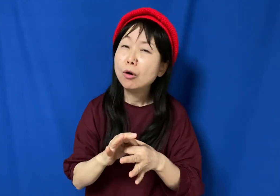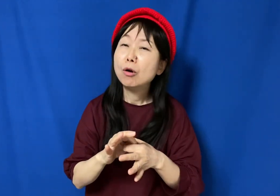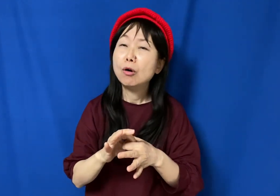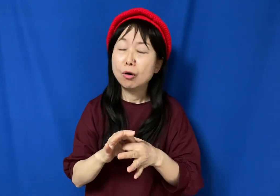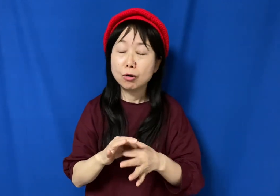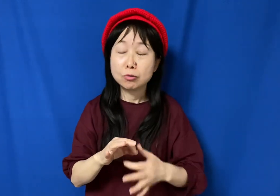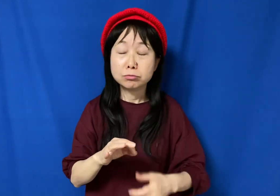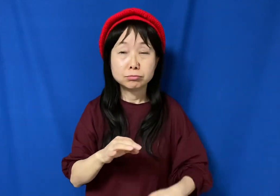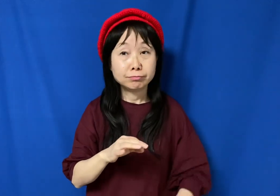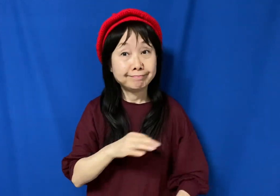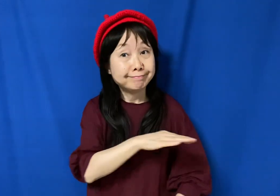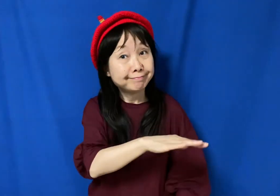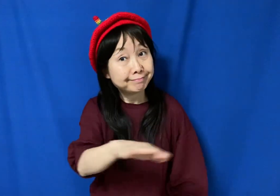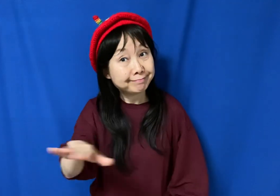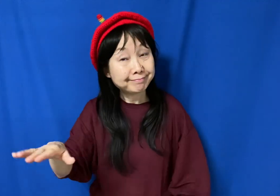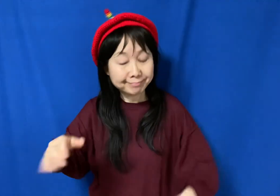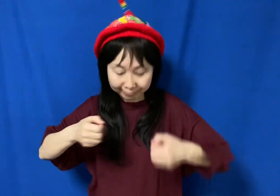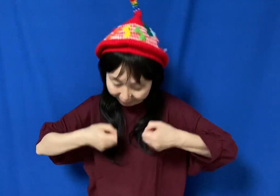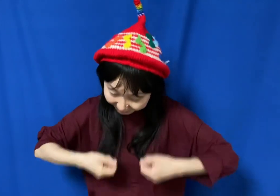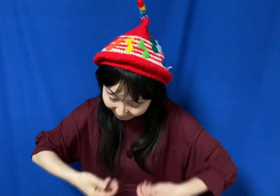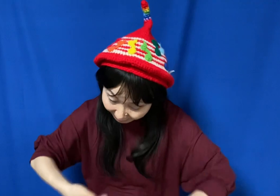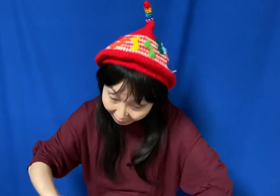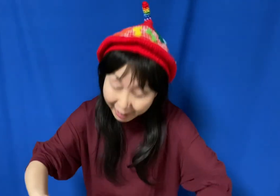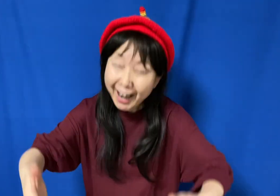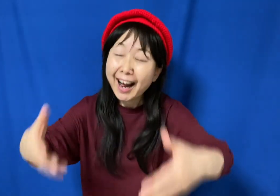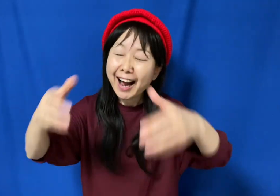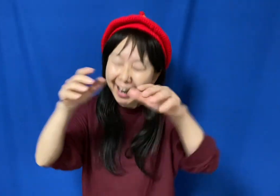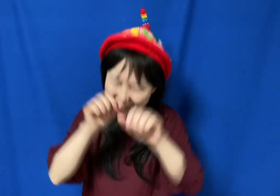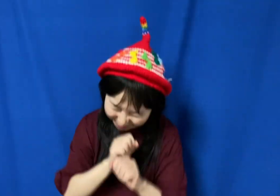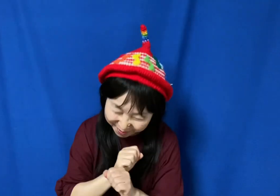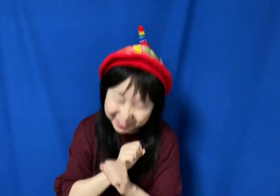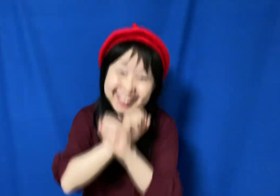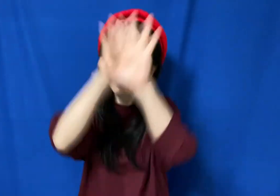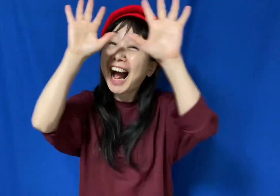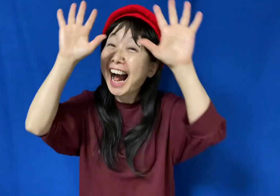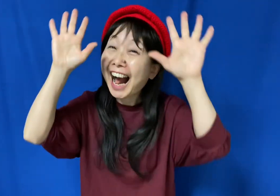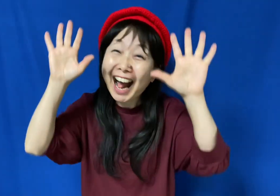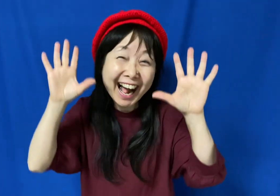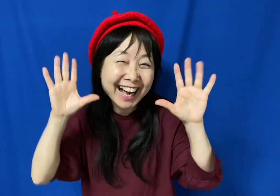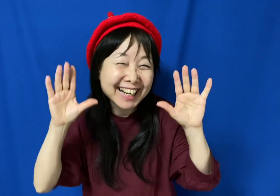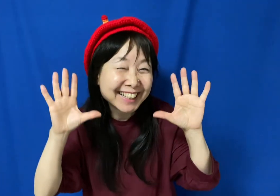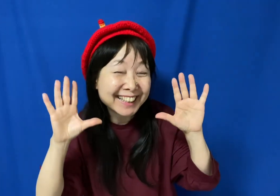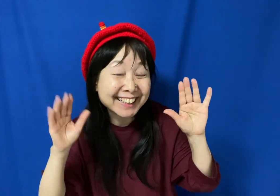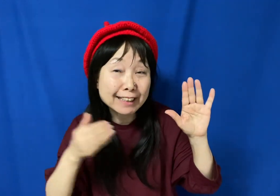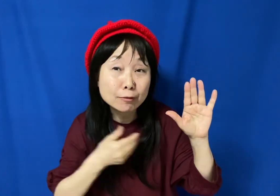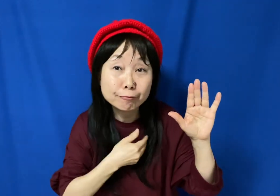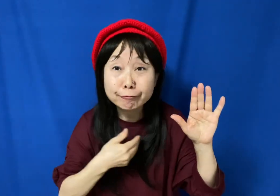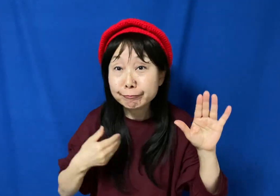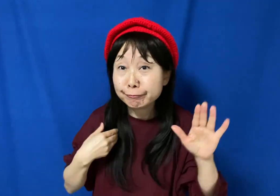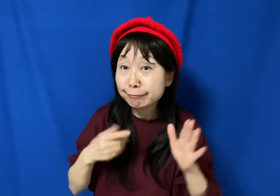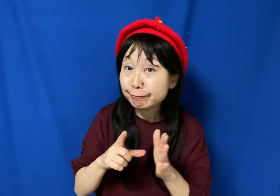みんな 笑って生まれて（手話：生まれ・笑う） これたなら（手話：できた場合）